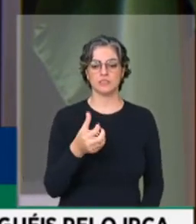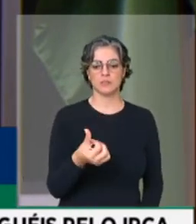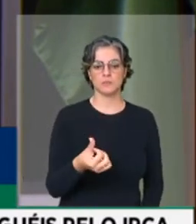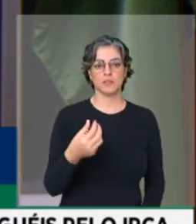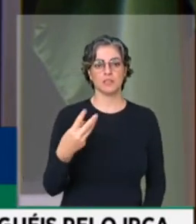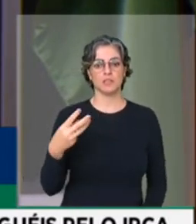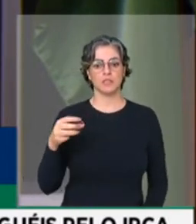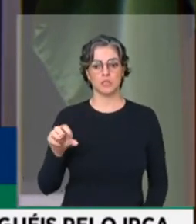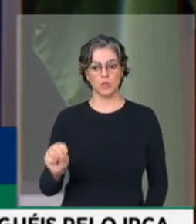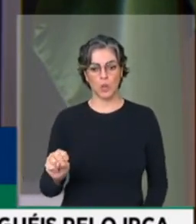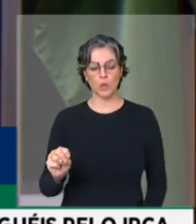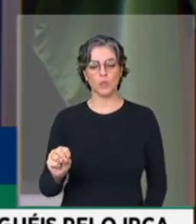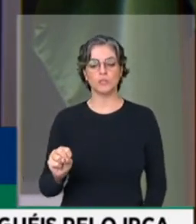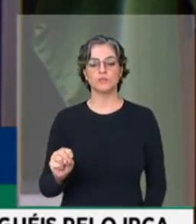NOSSO PL... 5638, O PERCY... O PROGRAMA EMERGENCIAL DA